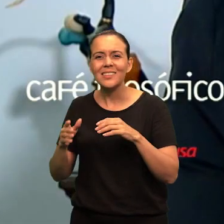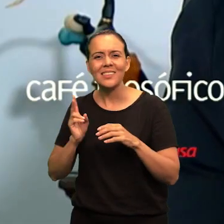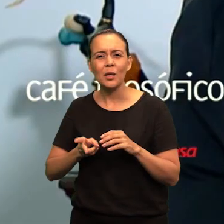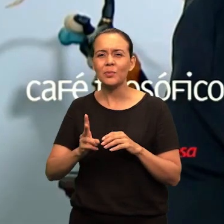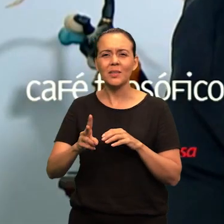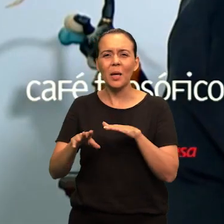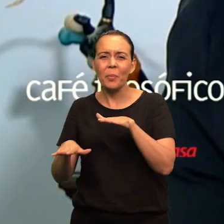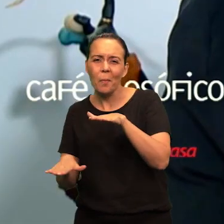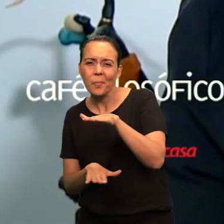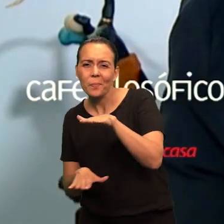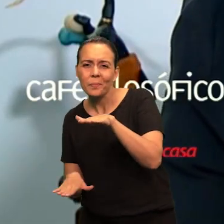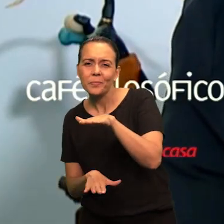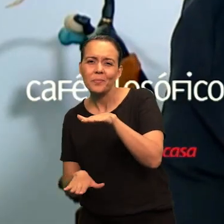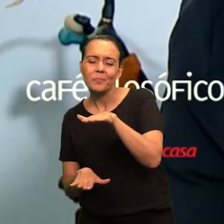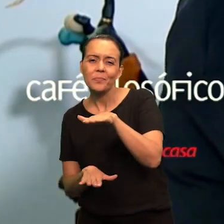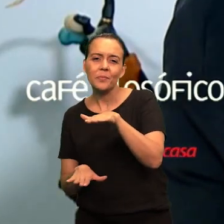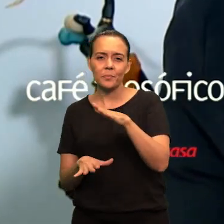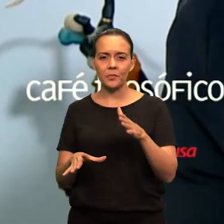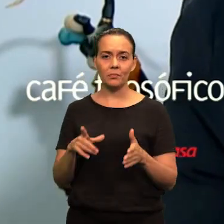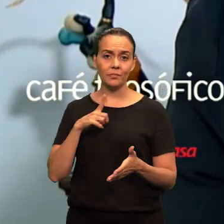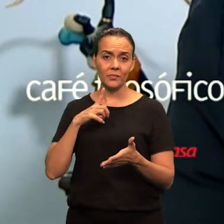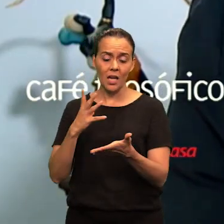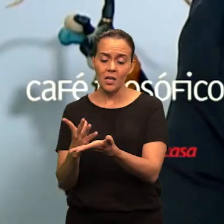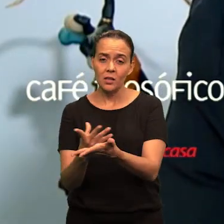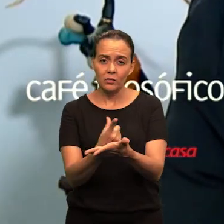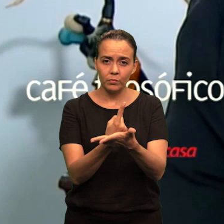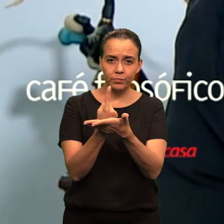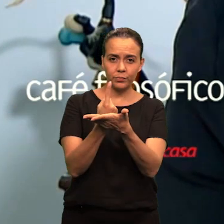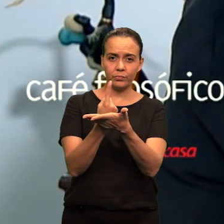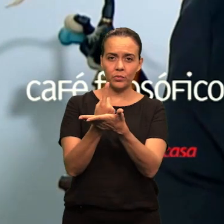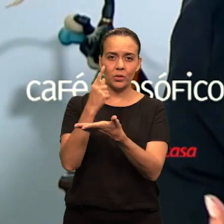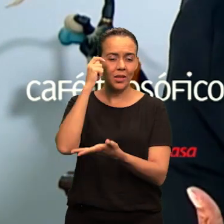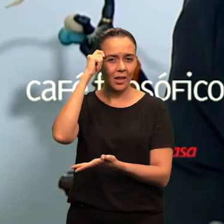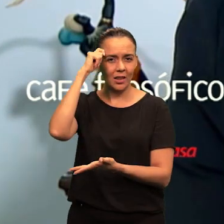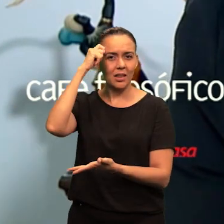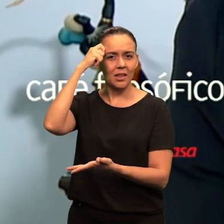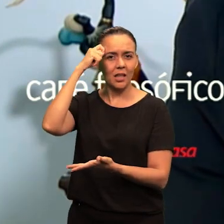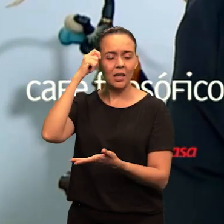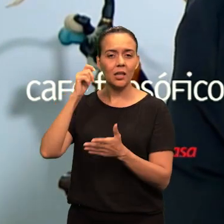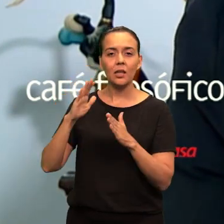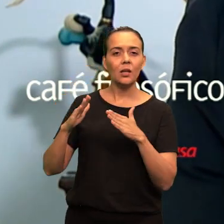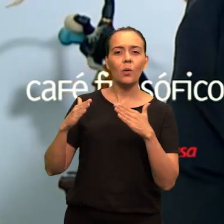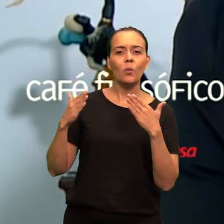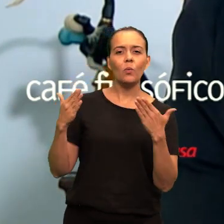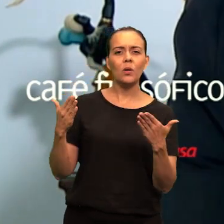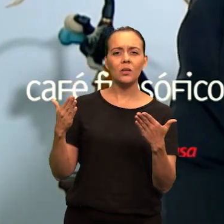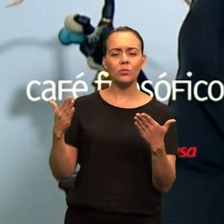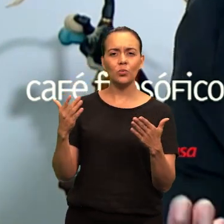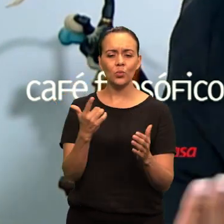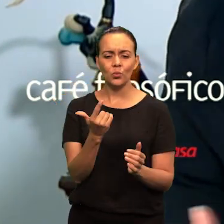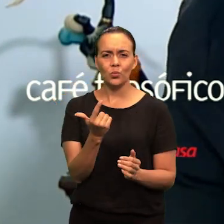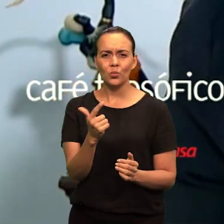Há um interdito em relação às epistemologias negras, quando essas epistemologias não estão presentes